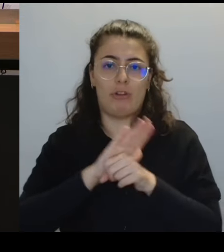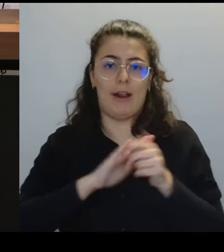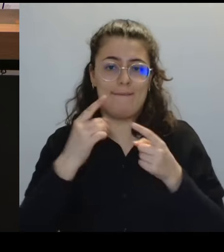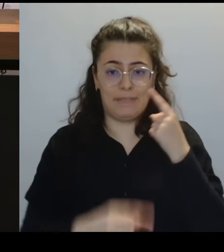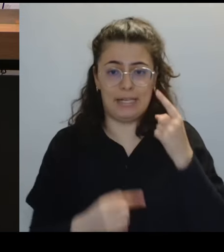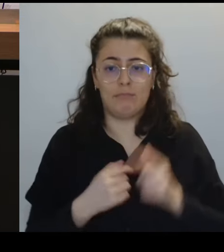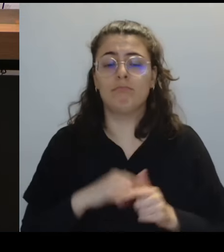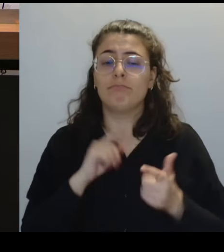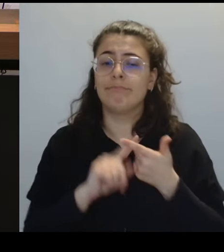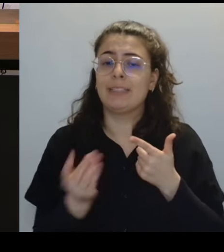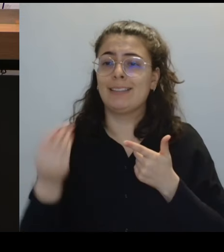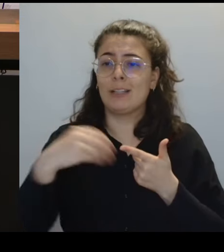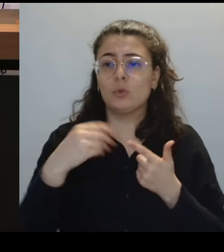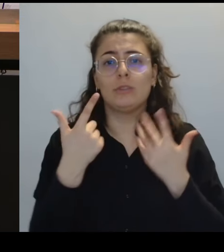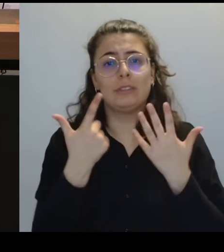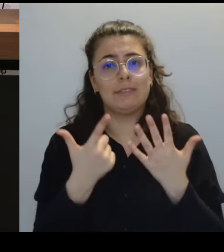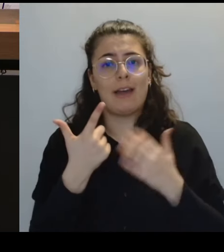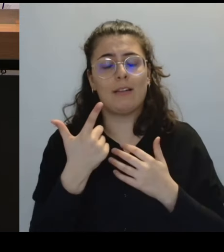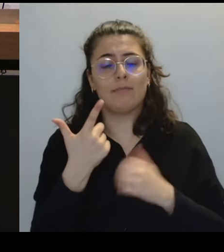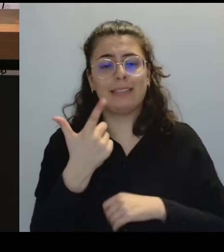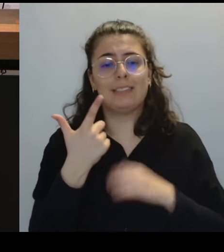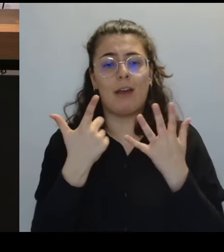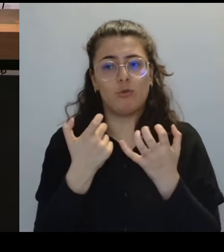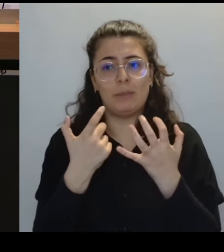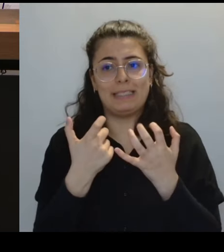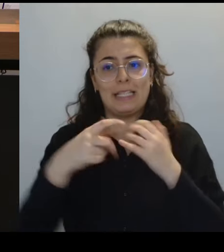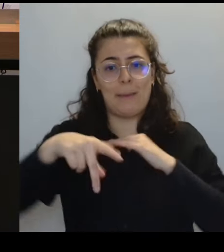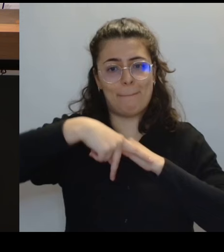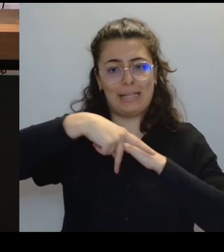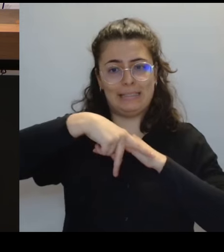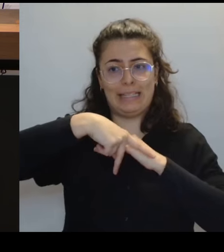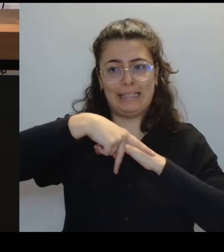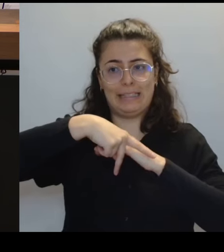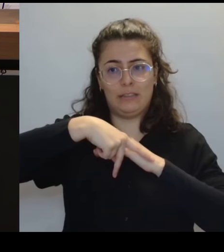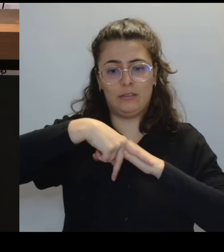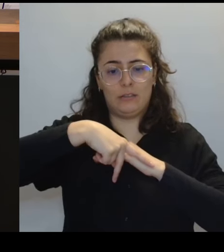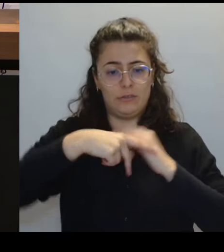Patientinnen mehr untergebracht als vom Amtsarzt zugelassen.